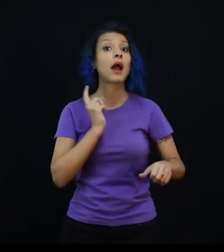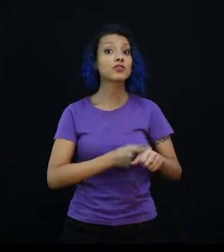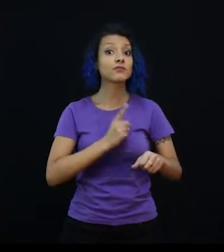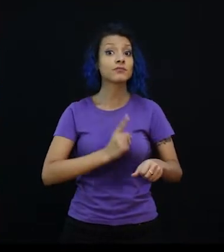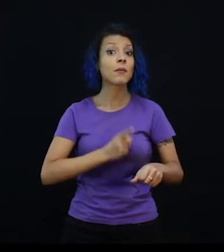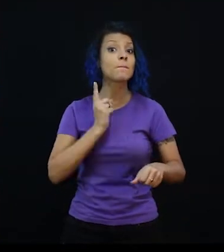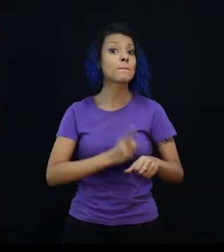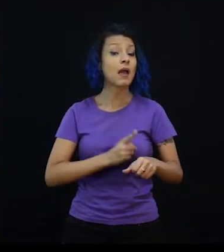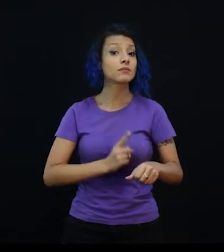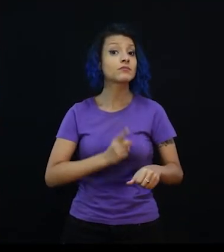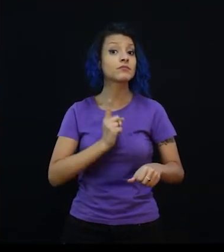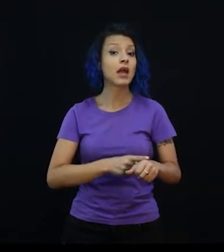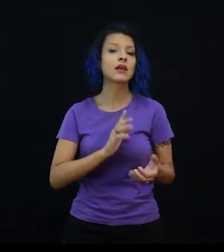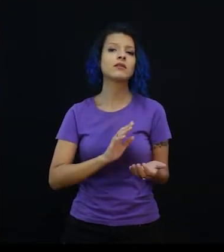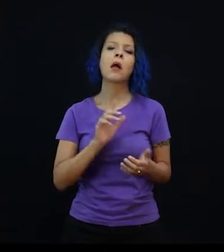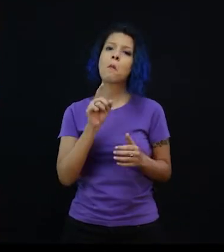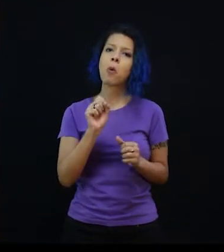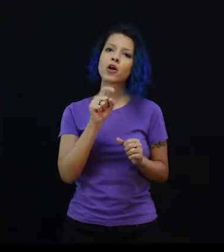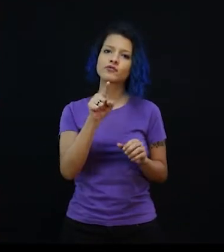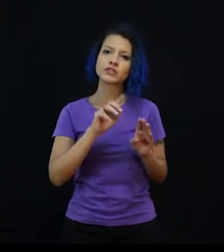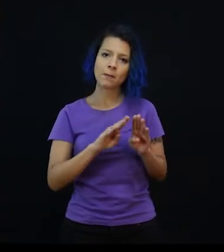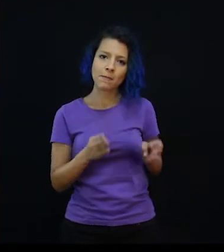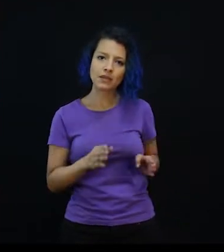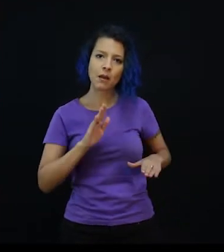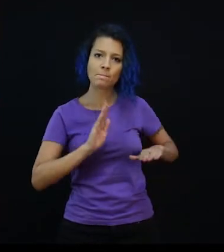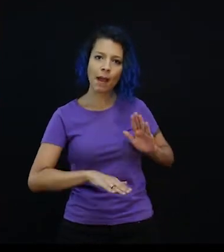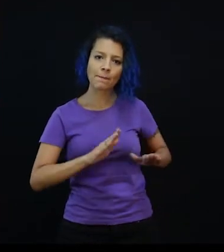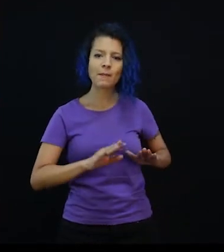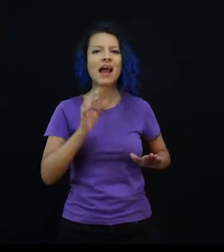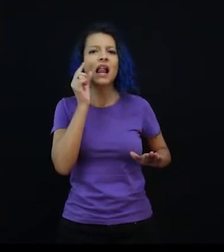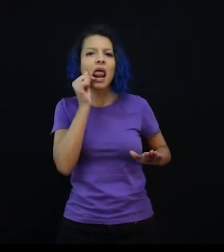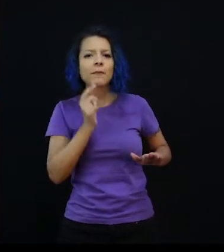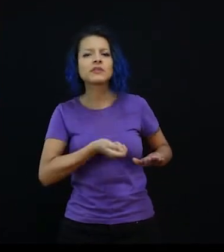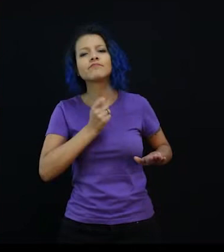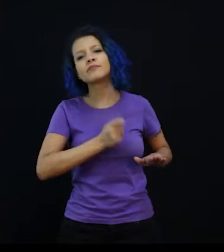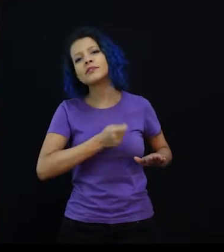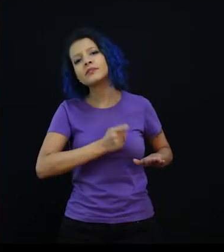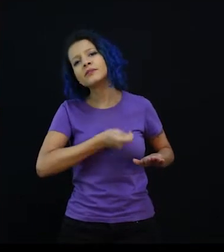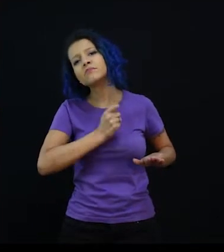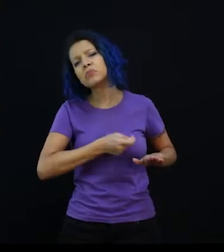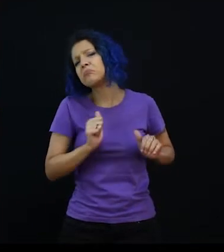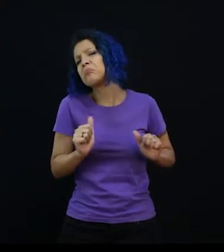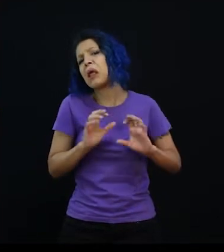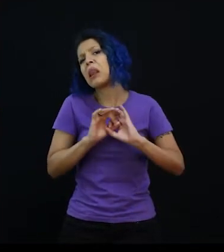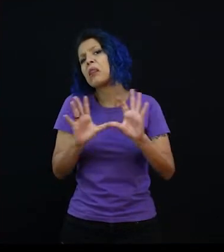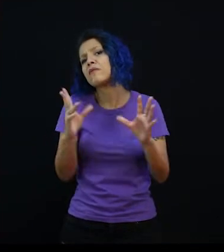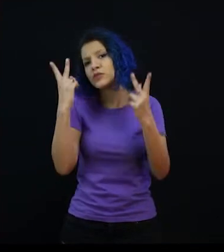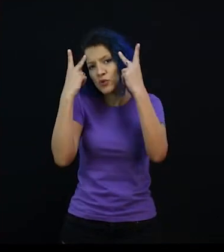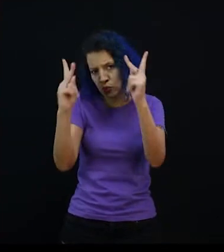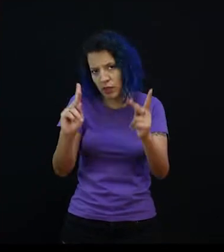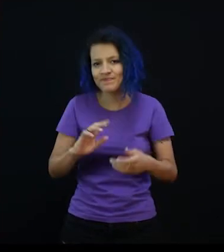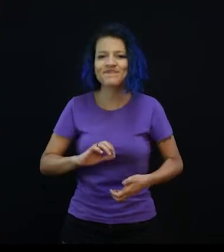Você pode bater na mesa, pegar um lápis e bater, qualquer coisa. Legal? Simbora? Vamos.